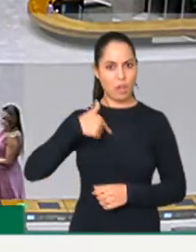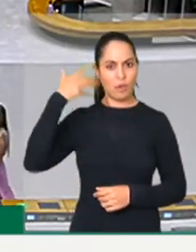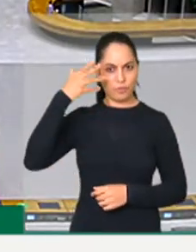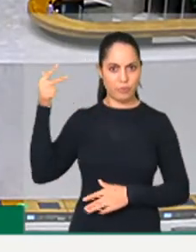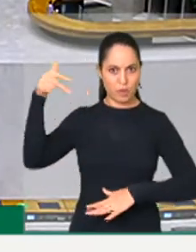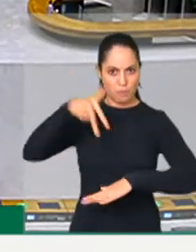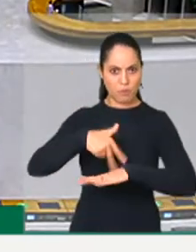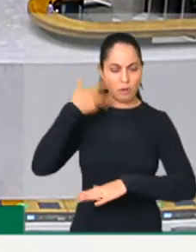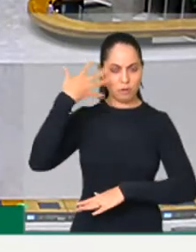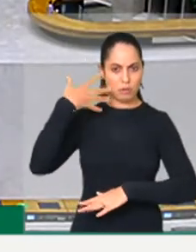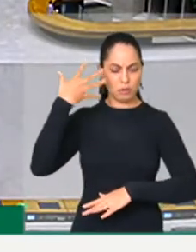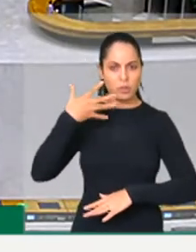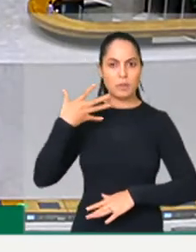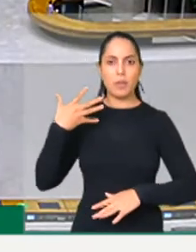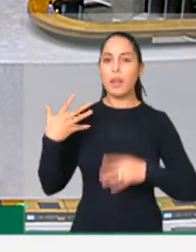BRASILEIRAS . INFELIZMENTE, SENHORES E SENHORAS DEPUTADAS,